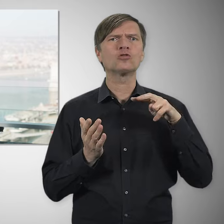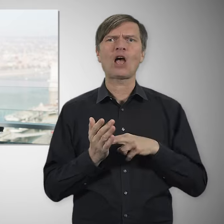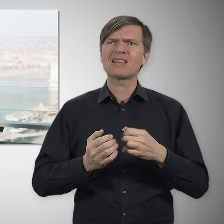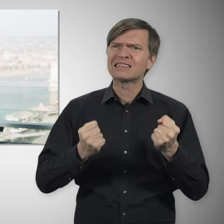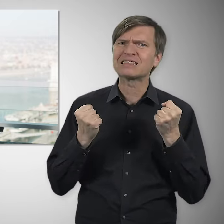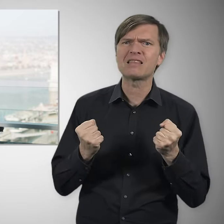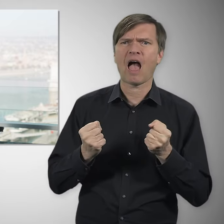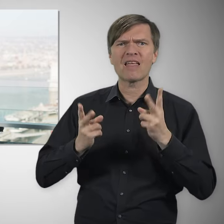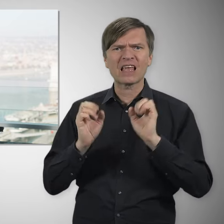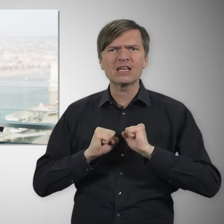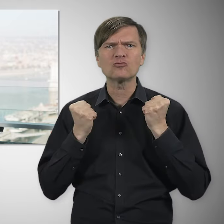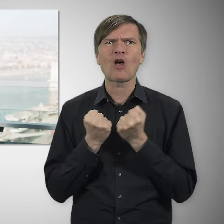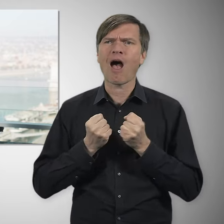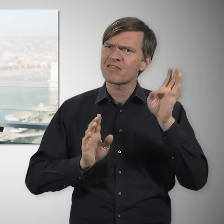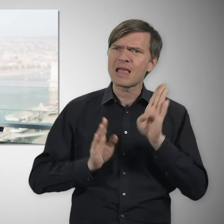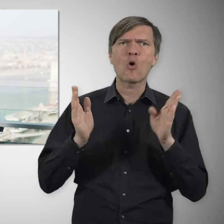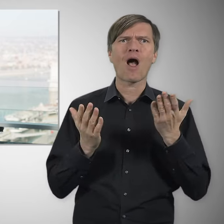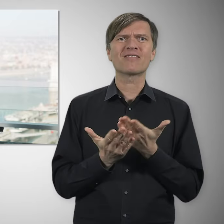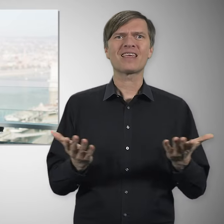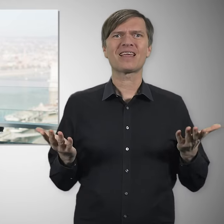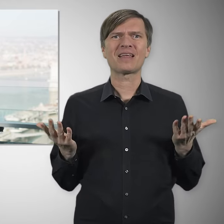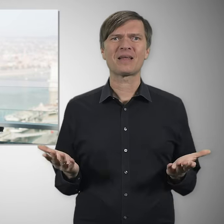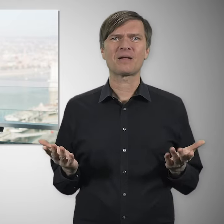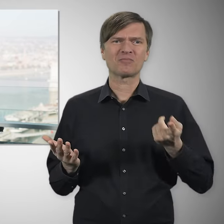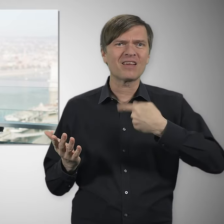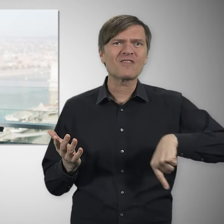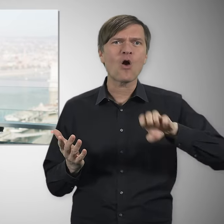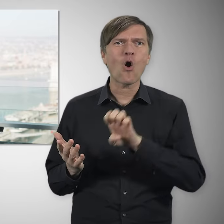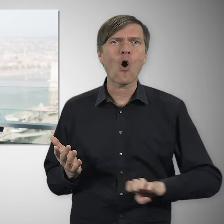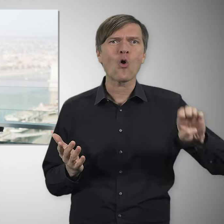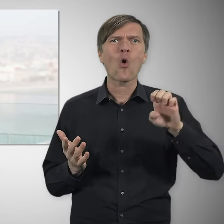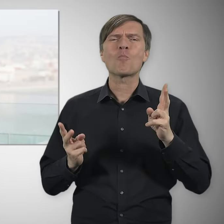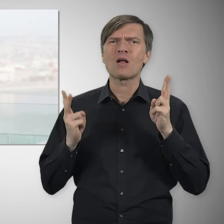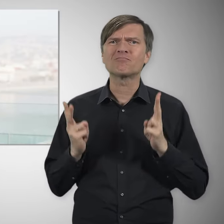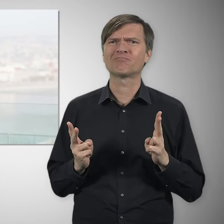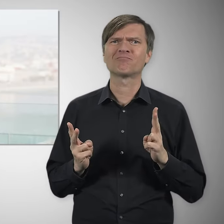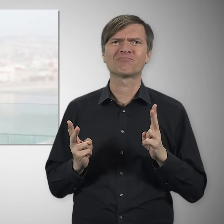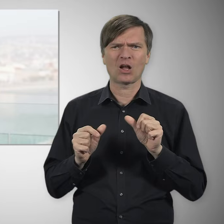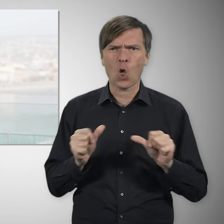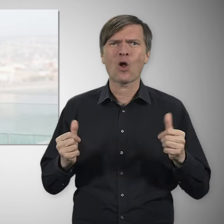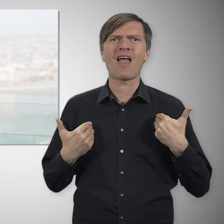für Sicherheit und Wohlstand, für Rechtsstaatlichkeit und Demokratie. Wir Europäerinnen und Europäer